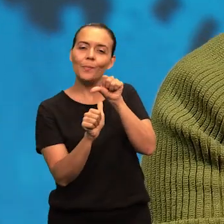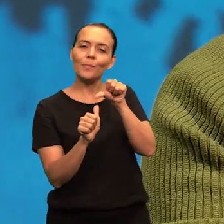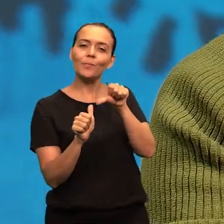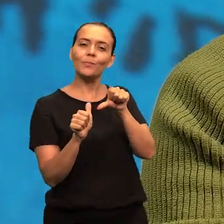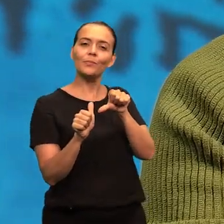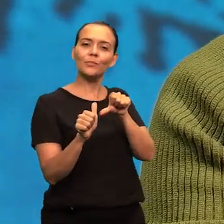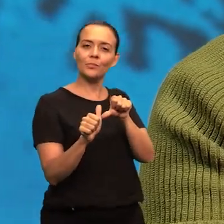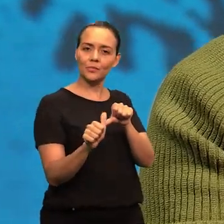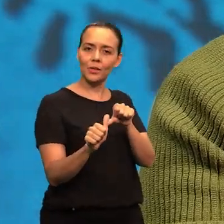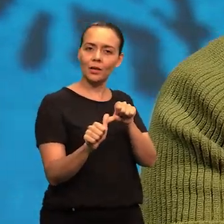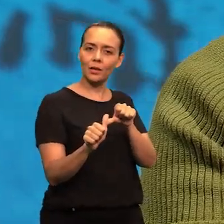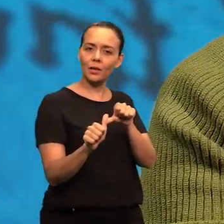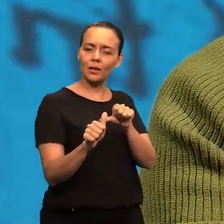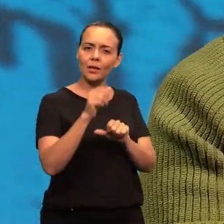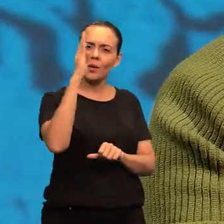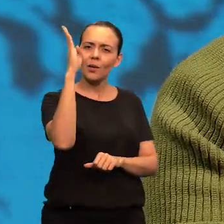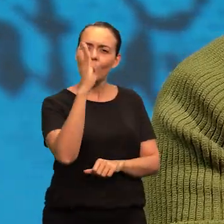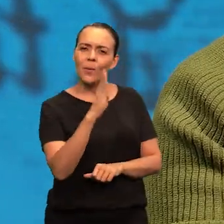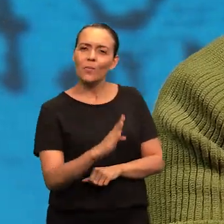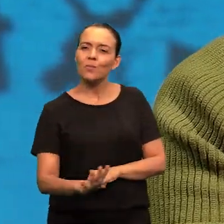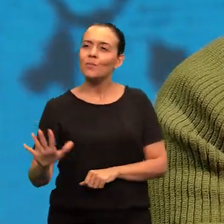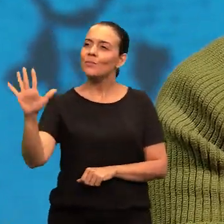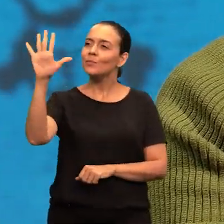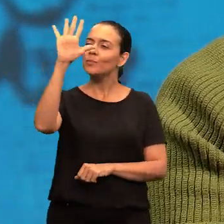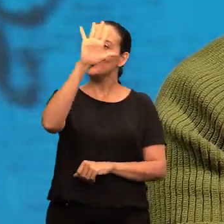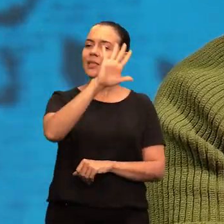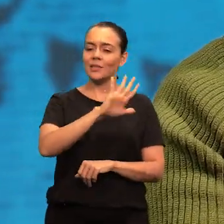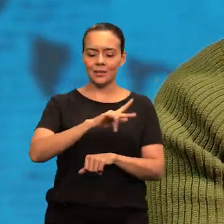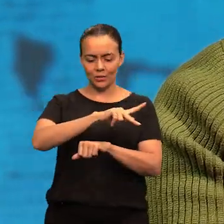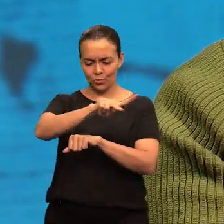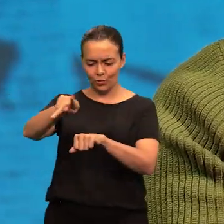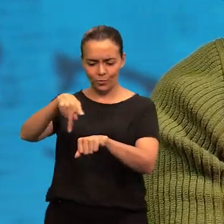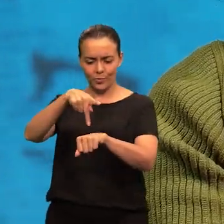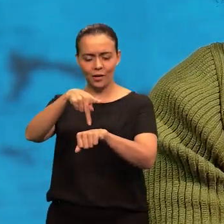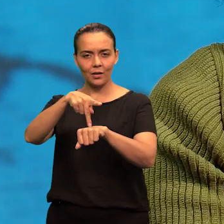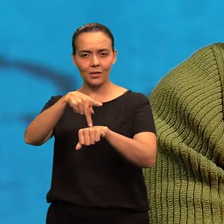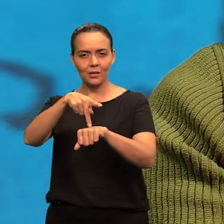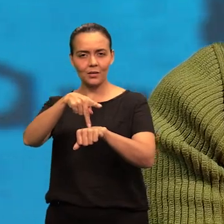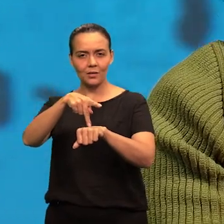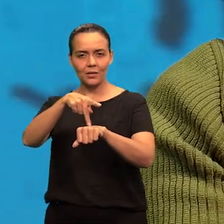Tencionando o Brasil, o país, a se olhar, a se ver,